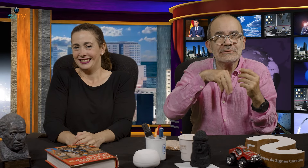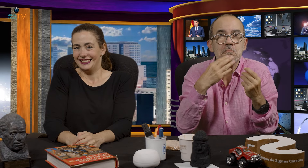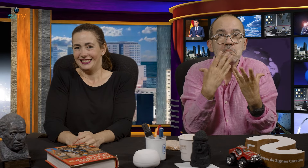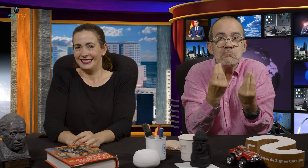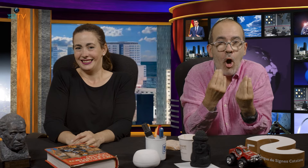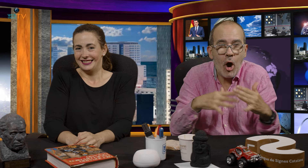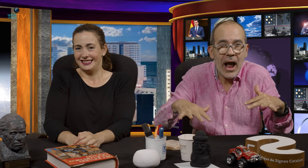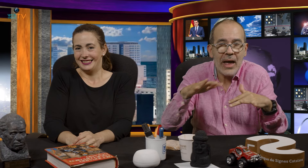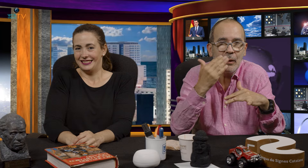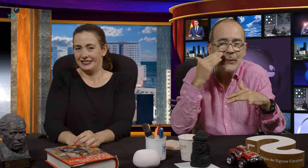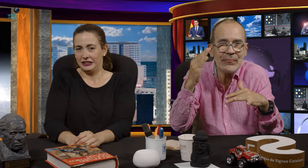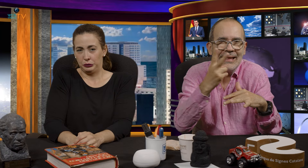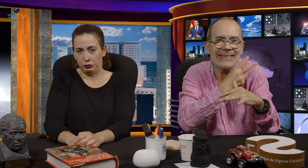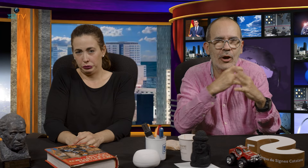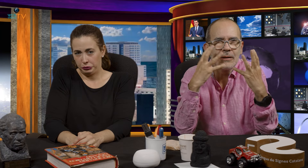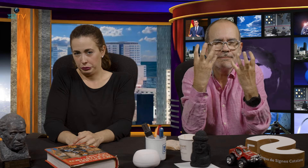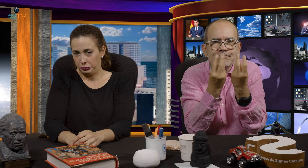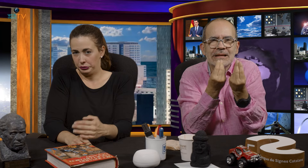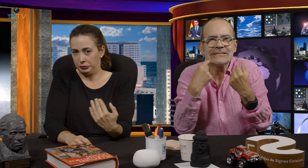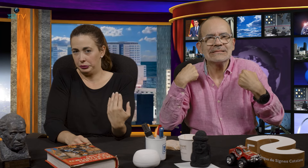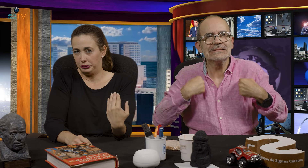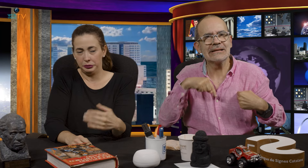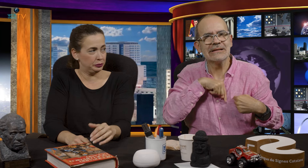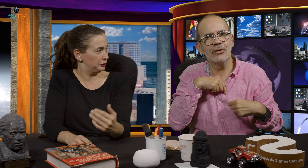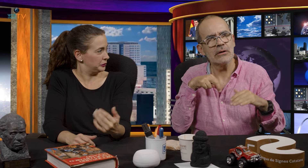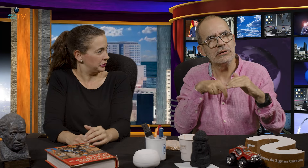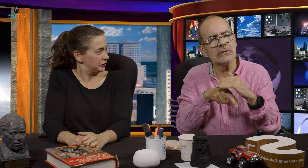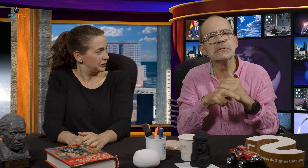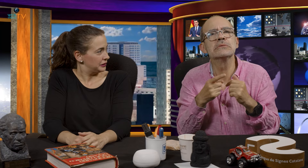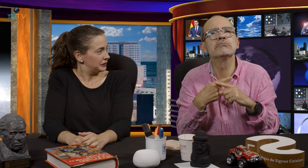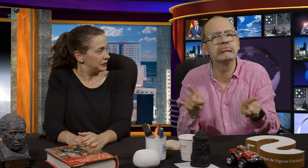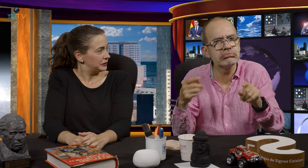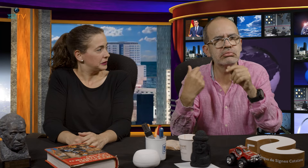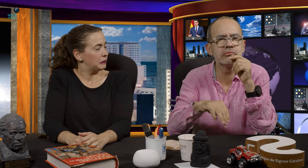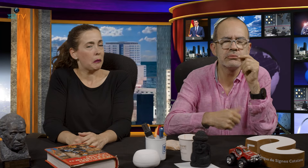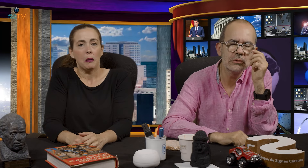La mezcla de la humedad que reflejaba el color oscuro y las paredes negras creaban un ambiente lúgubre. Fue una sensación muy diferente.